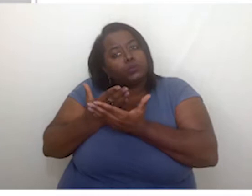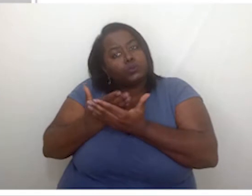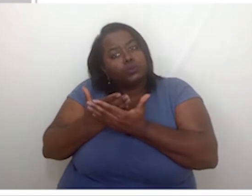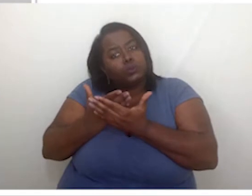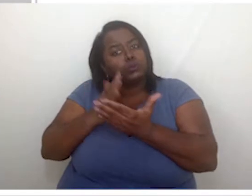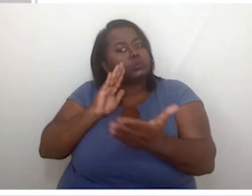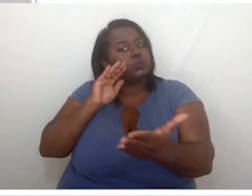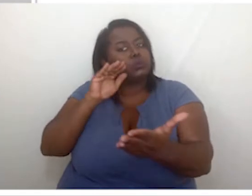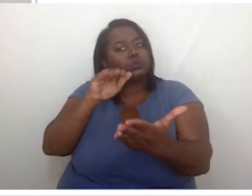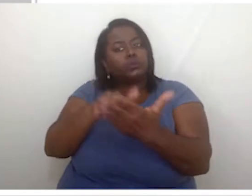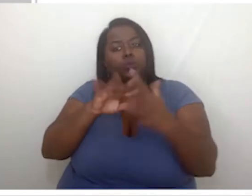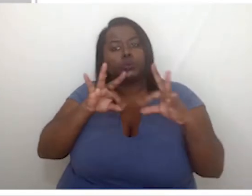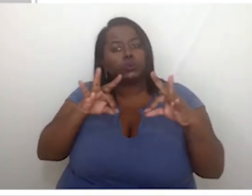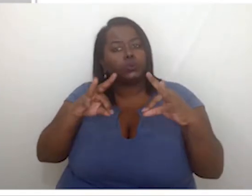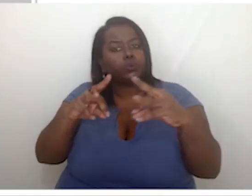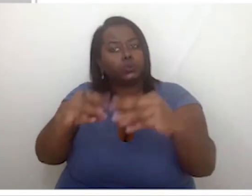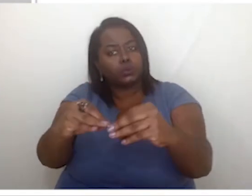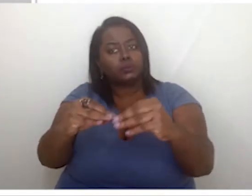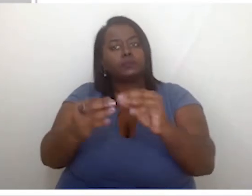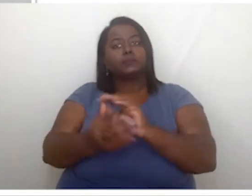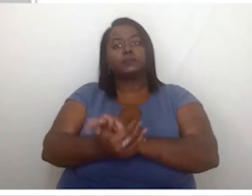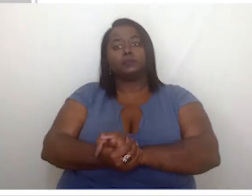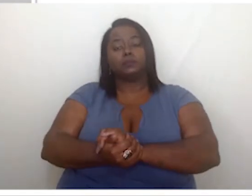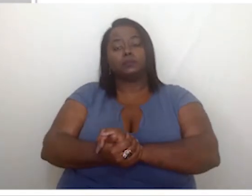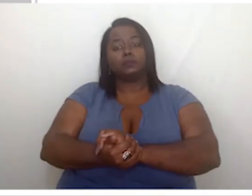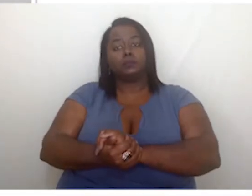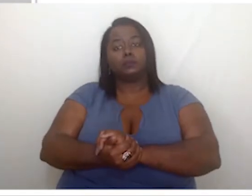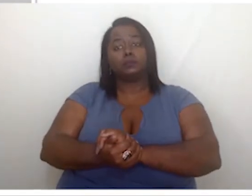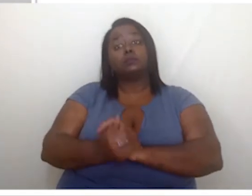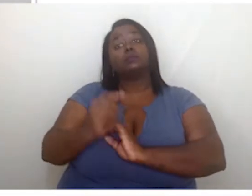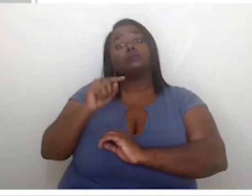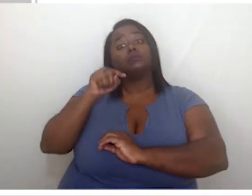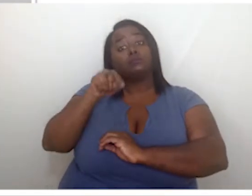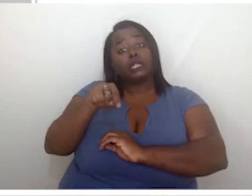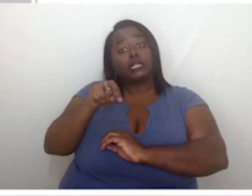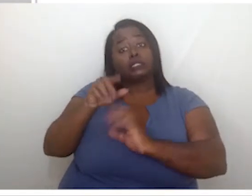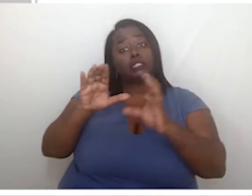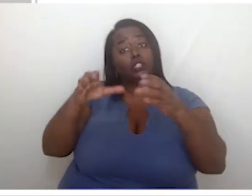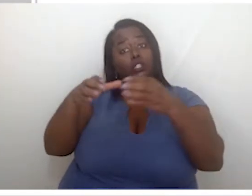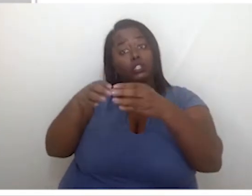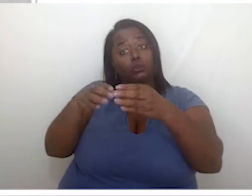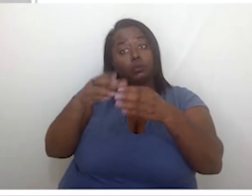Cada grupo de pares crea su propio ambiente de aprendizaje colaborativo,